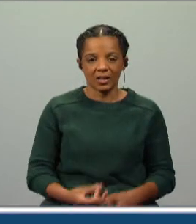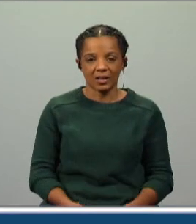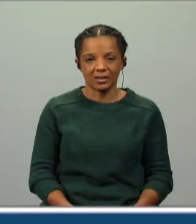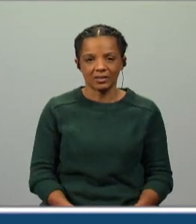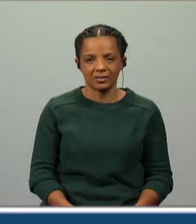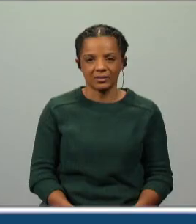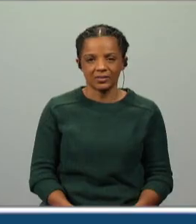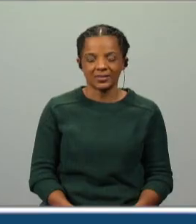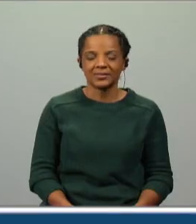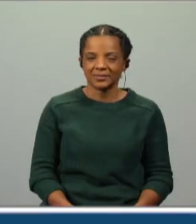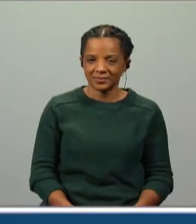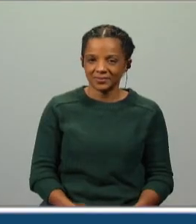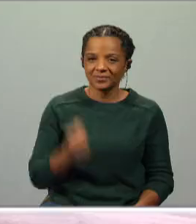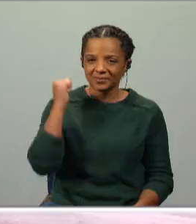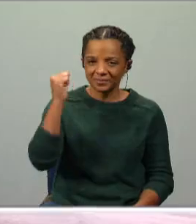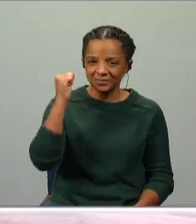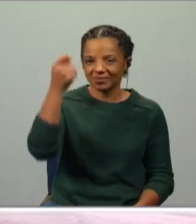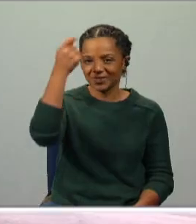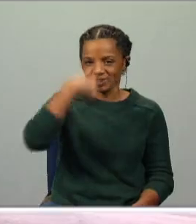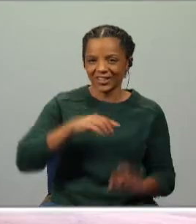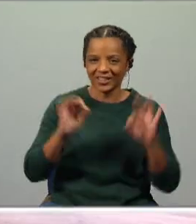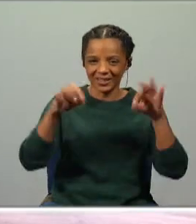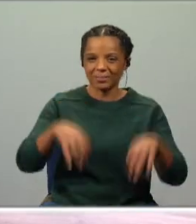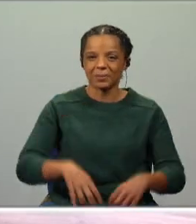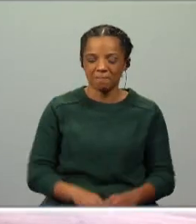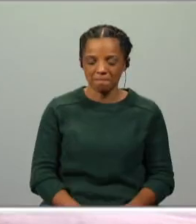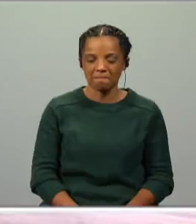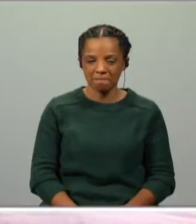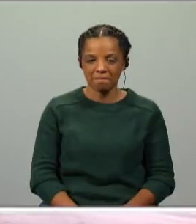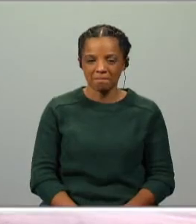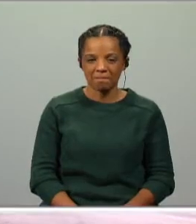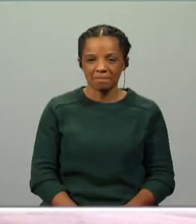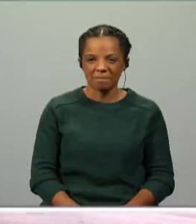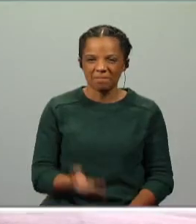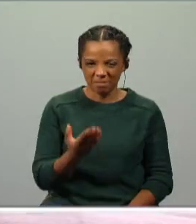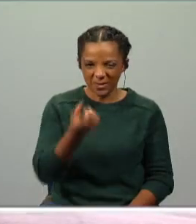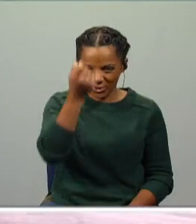Vitória e Vitória acabou-se mais uma história, então gostaram desta história?